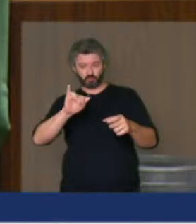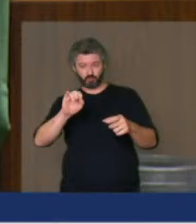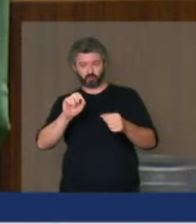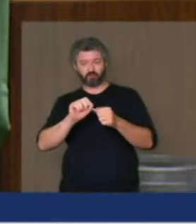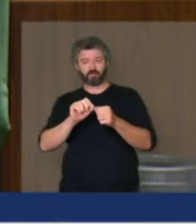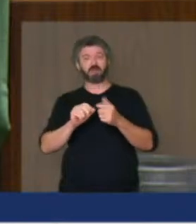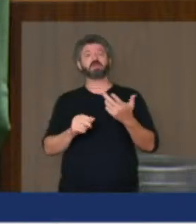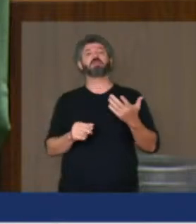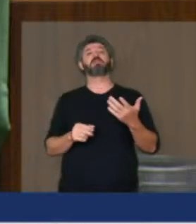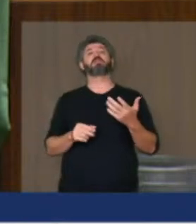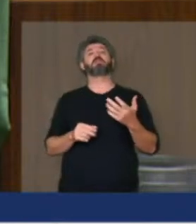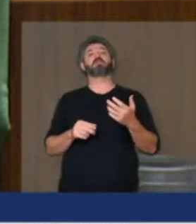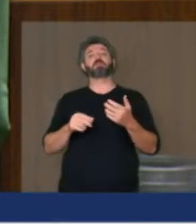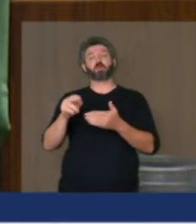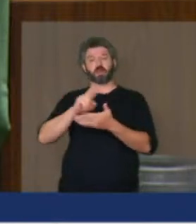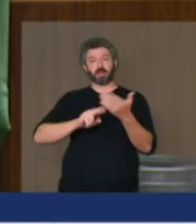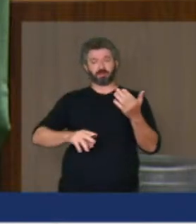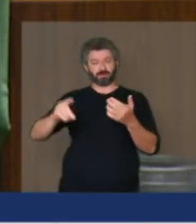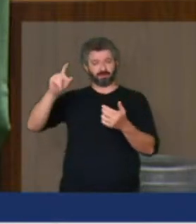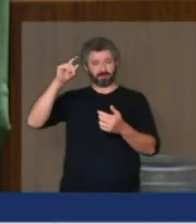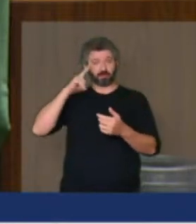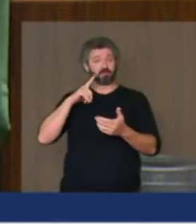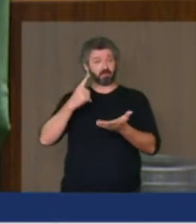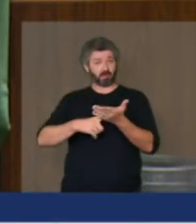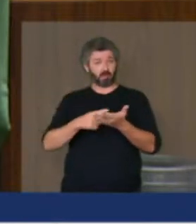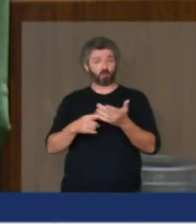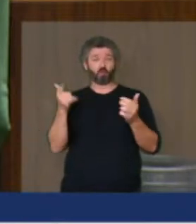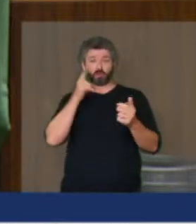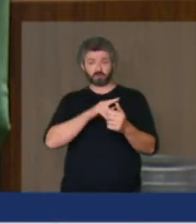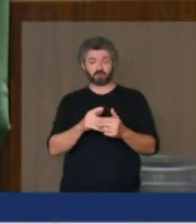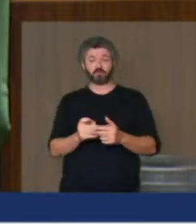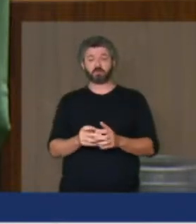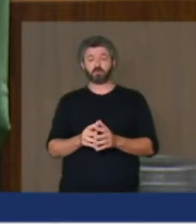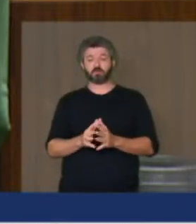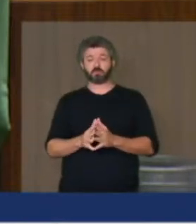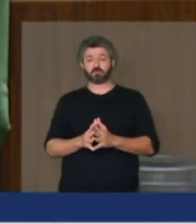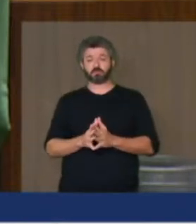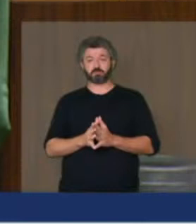PRESIDENTE LULA. EM 2014, JUNTAMOS VÁRIAS EMENDAS CONSTITUCIONAIS QUE JUNTO COM O DEPUTADO JÚLIO E DEMAIS